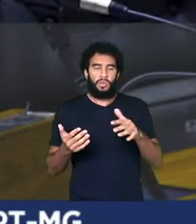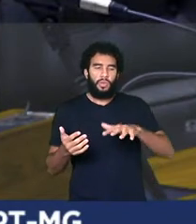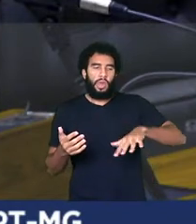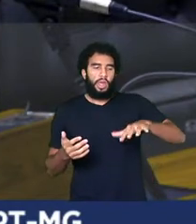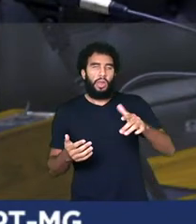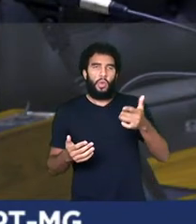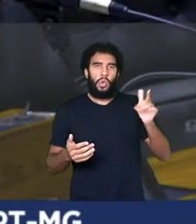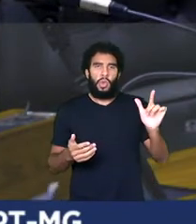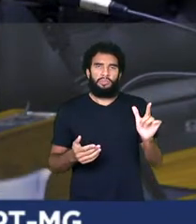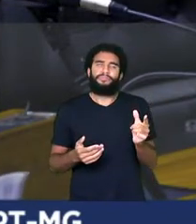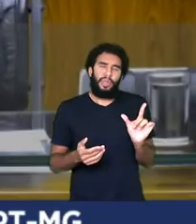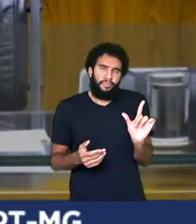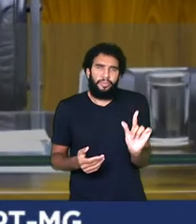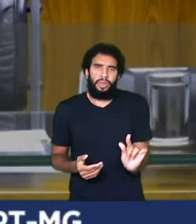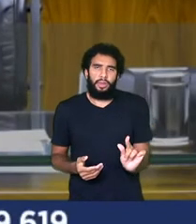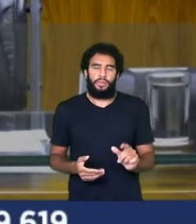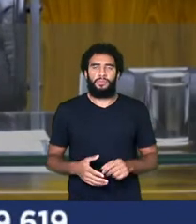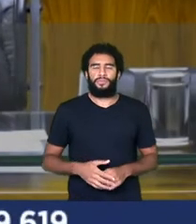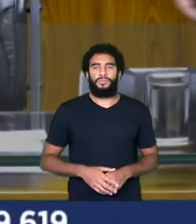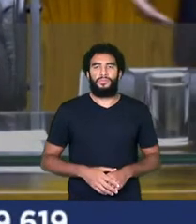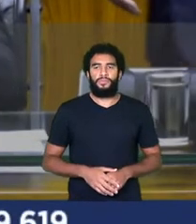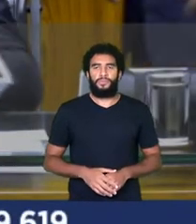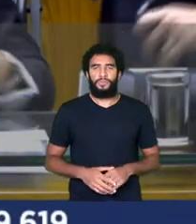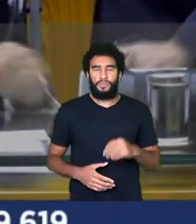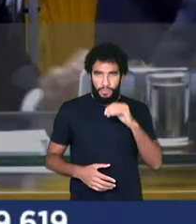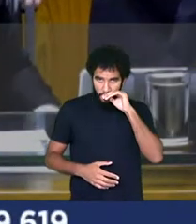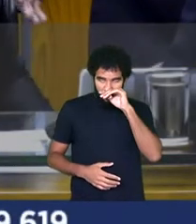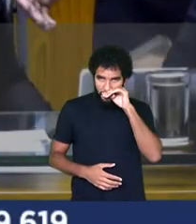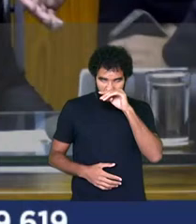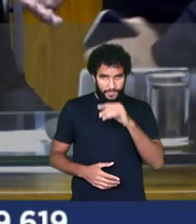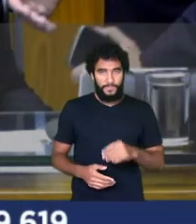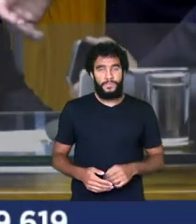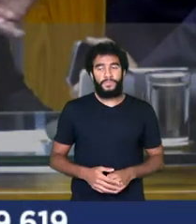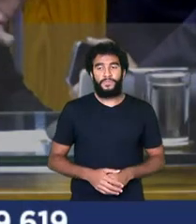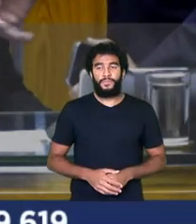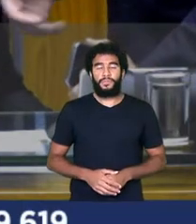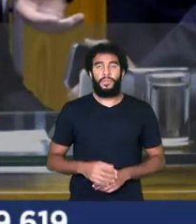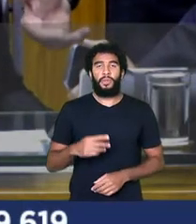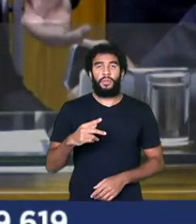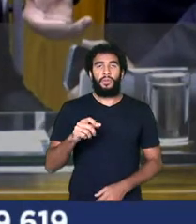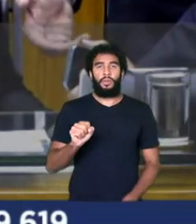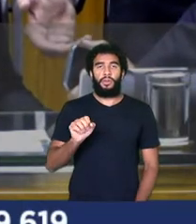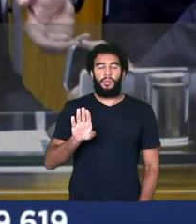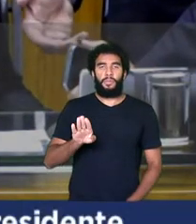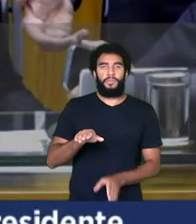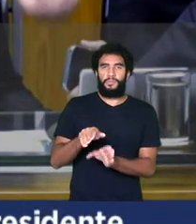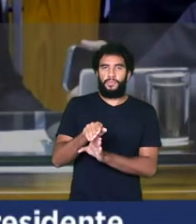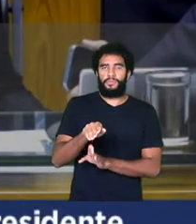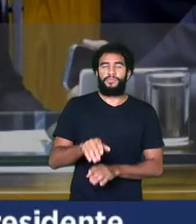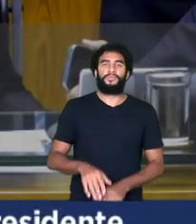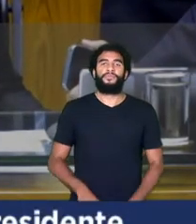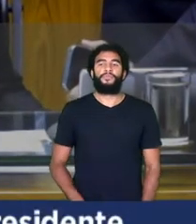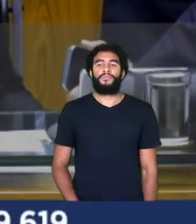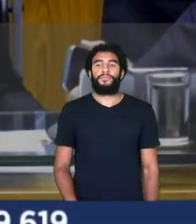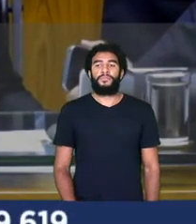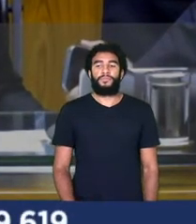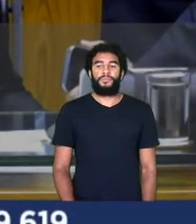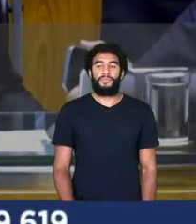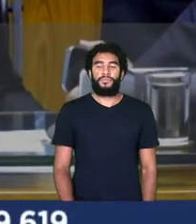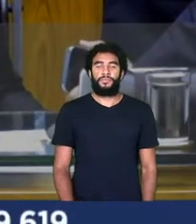O. MAS DE FATO 17% PERANTE A CARGA TRIBUTÁRIA EU ACHO PEQUENA. -- [DEPUTADO]: ORIENTAR